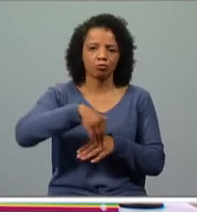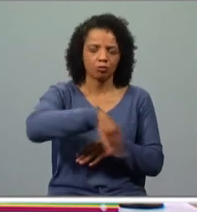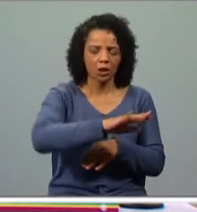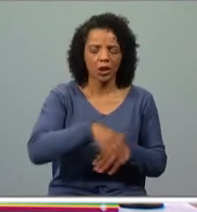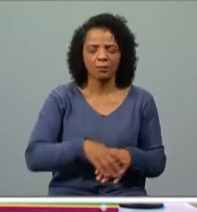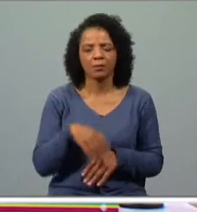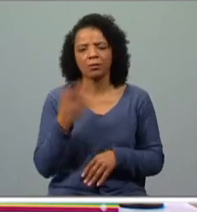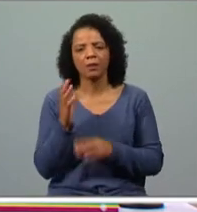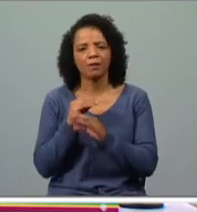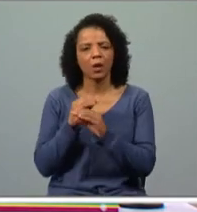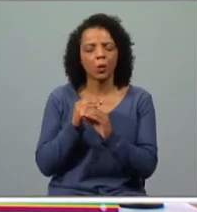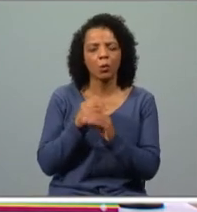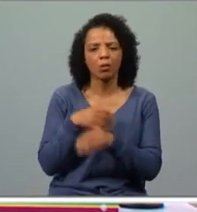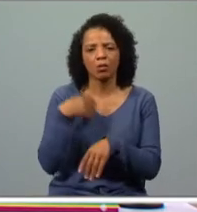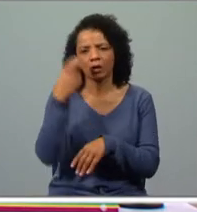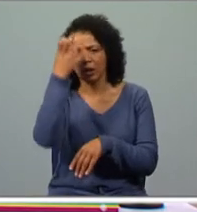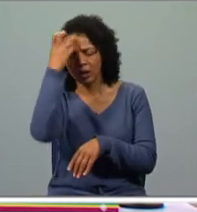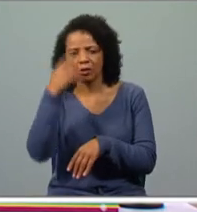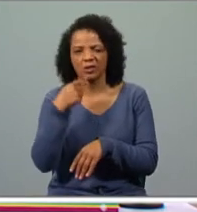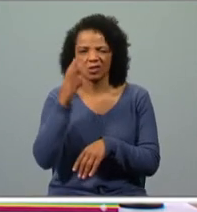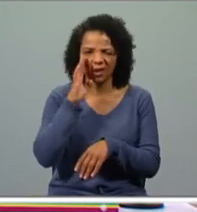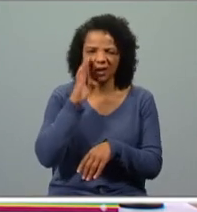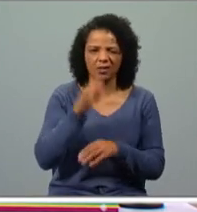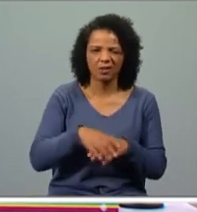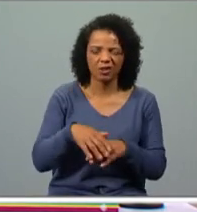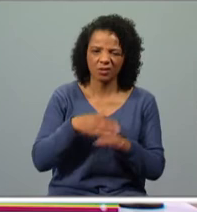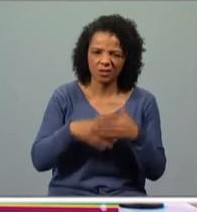esteve ali a falar com o seu Carneiro a dizer já viste o que me fizeram muito 在那里和他的卡內羅說話說你有沒有看到他們對我做了很多